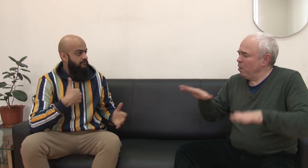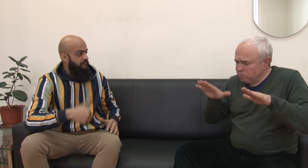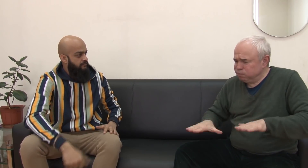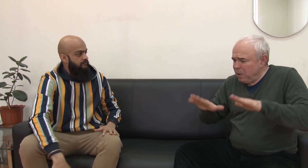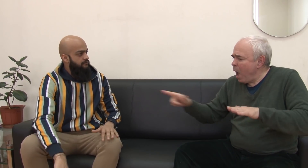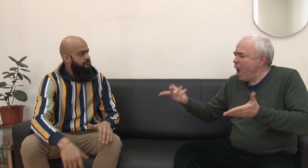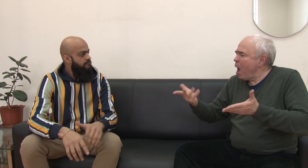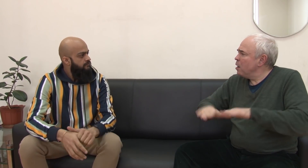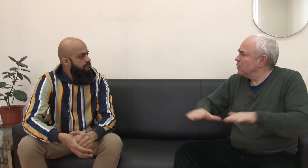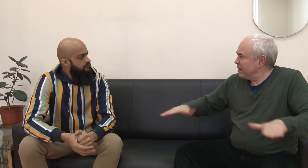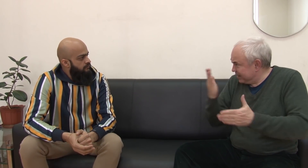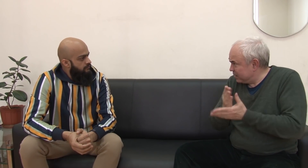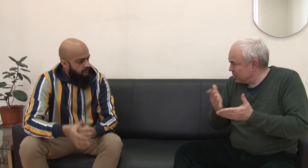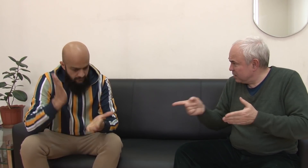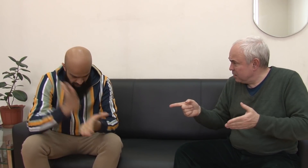А дети у Вас есть?